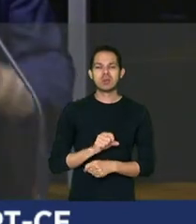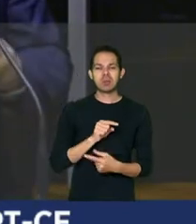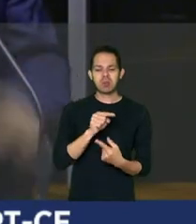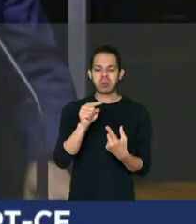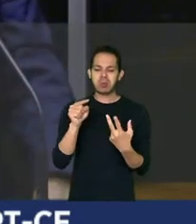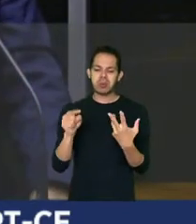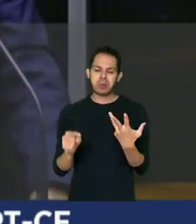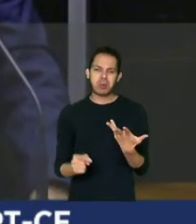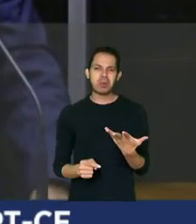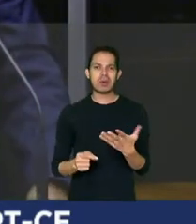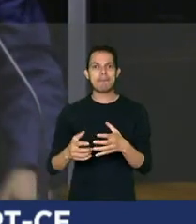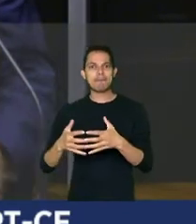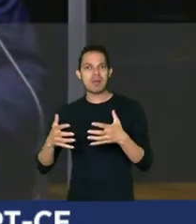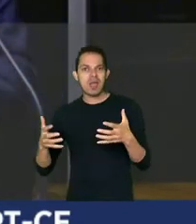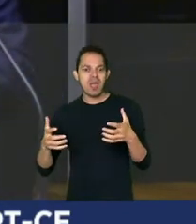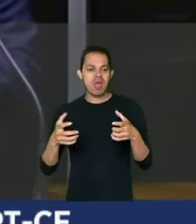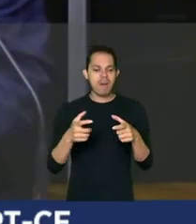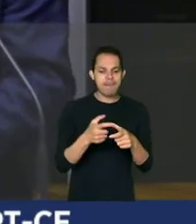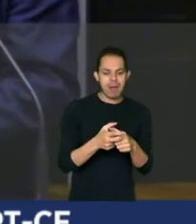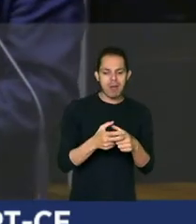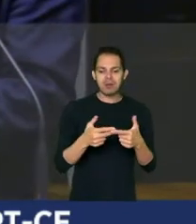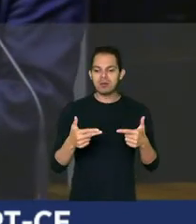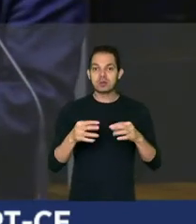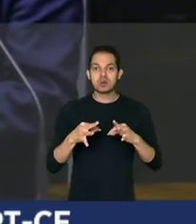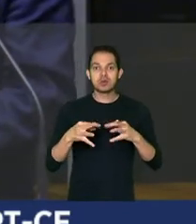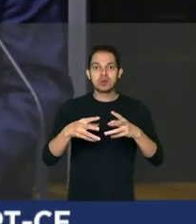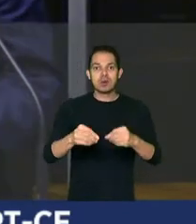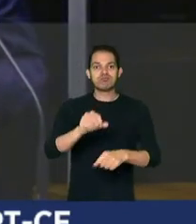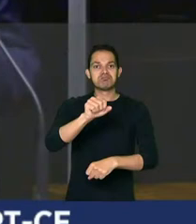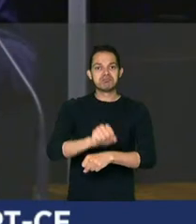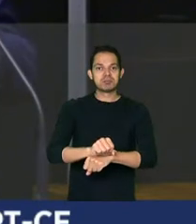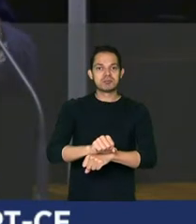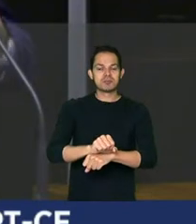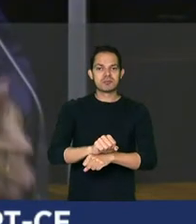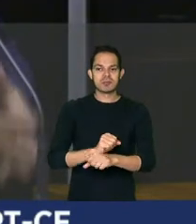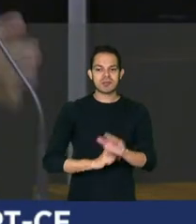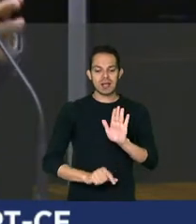PARADO , EM TODAS AS DIMENSÕ ES, O PEQUENO, O MÉDIO E O GRANDE E ESSA LEI QUE NÃO É